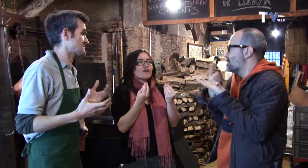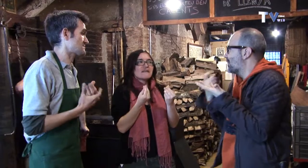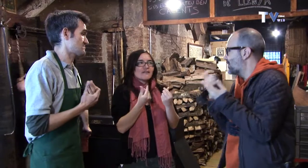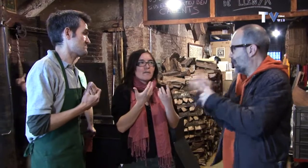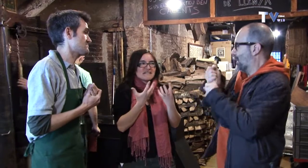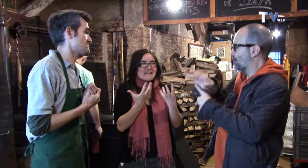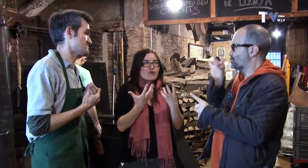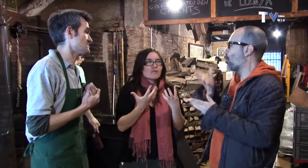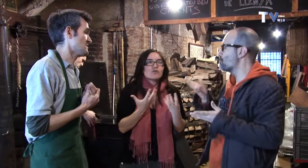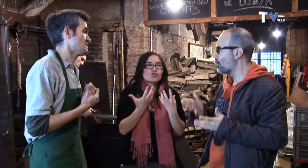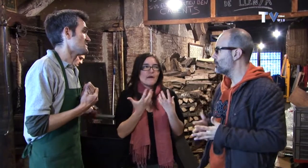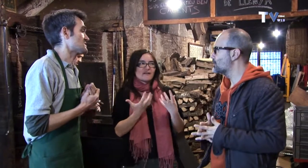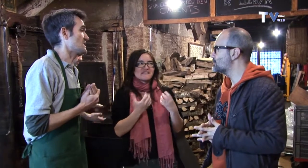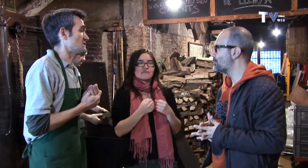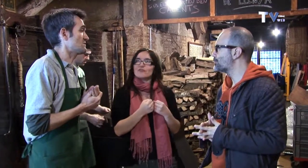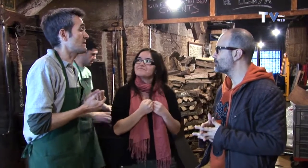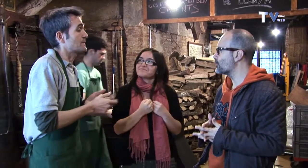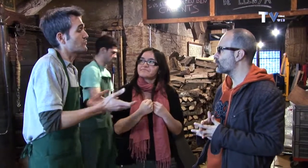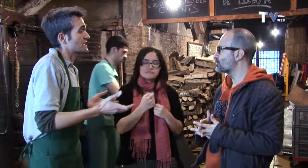Explícame como puedo notar yo la diferencia.